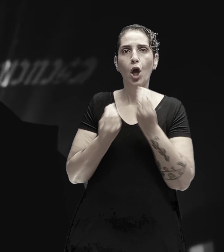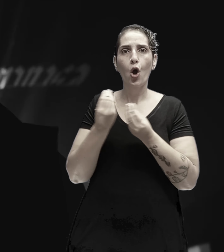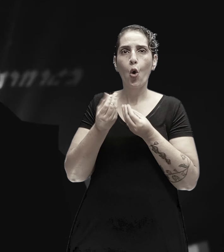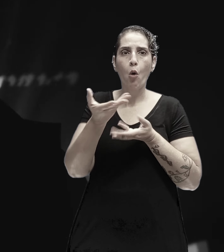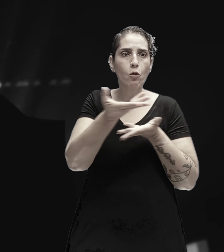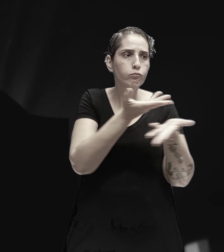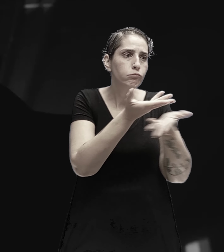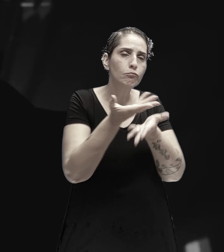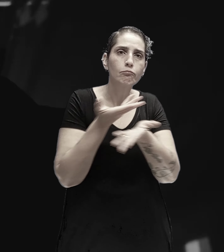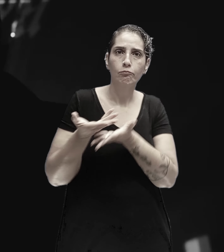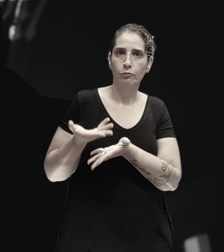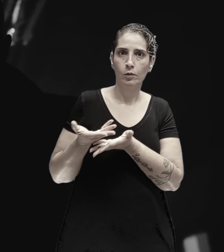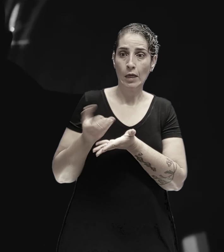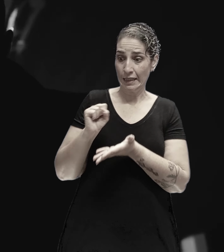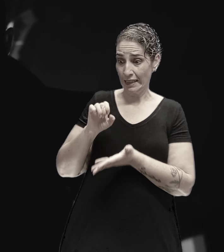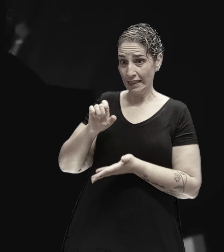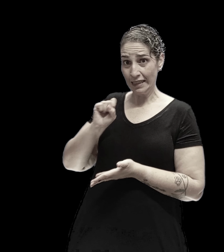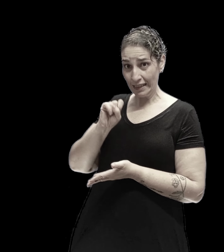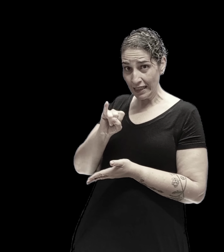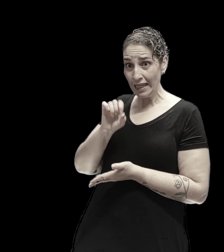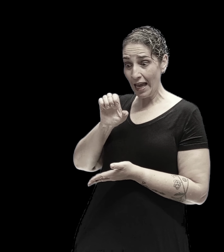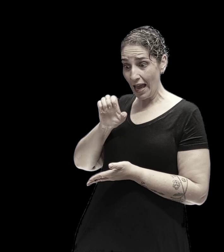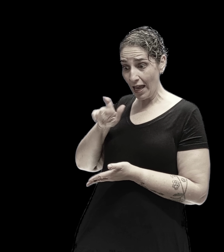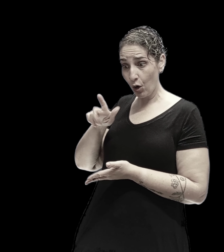Sem ele, não haveria um eu reconhecível.